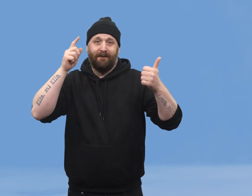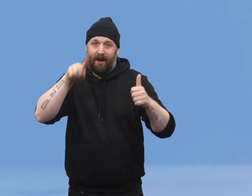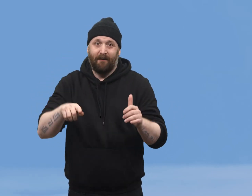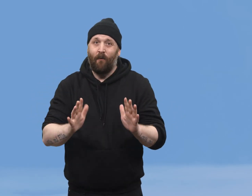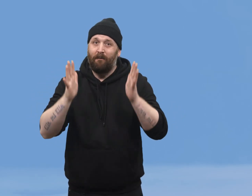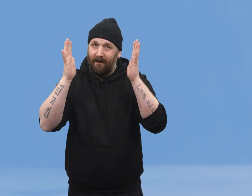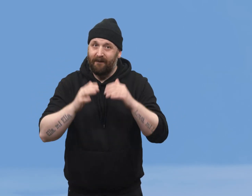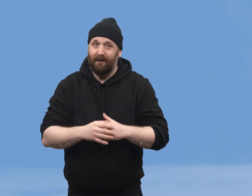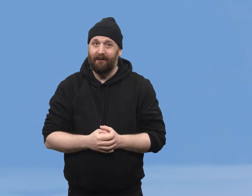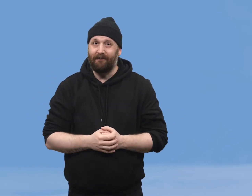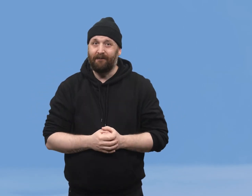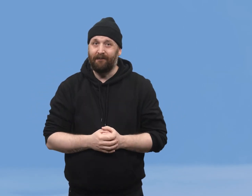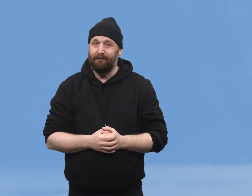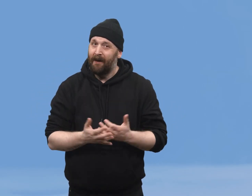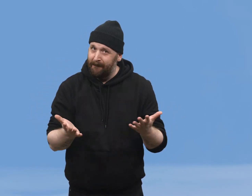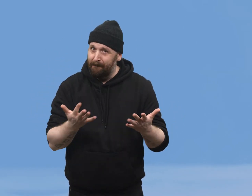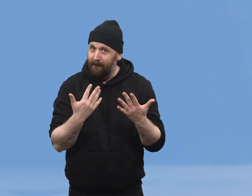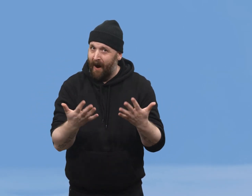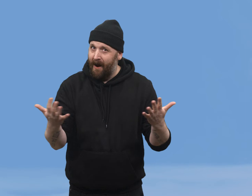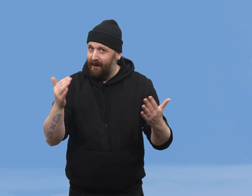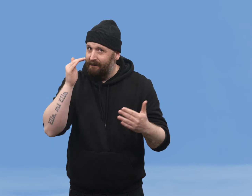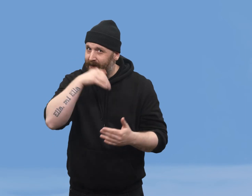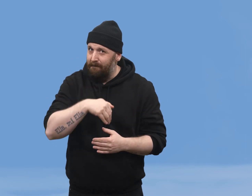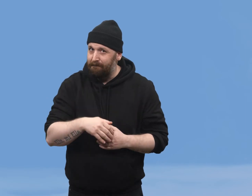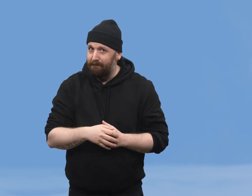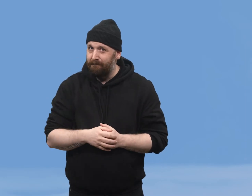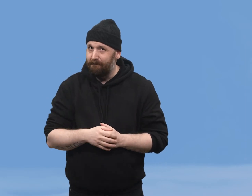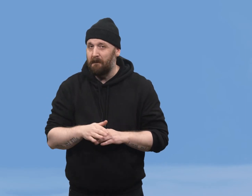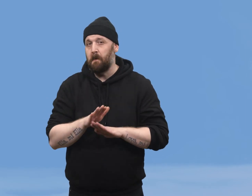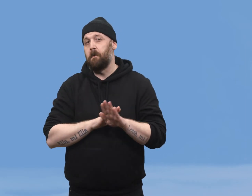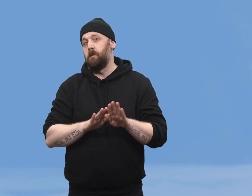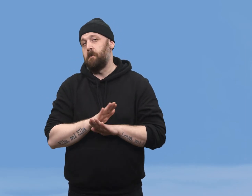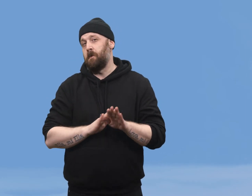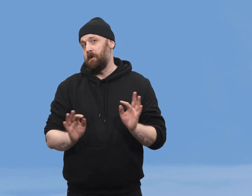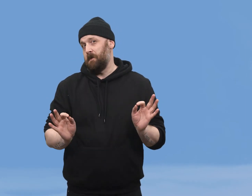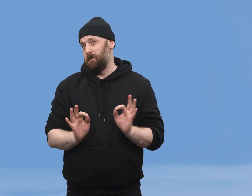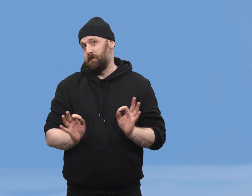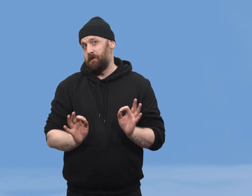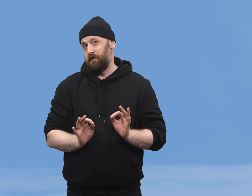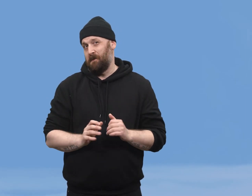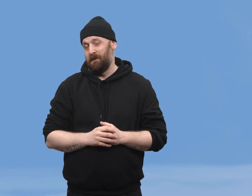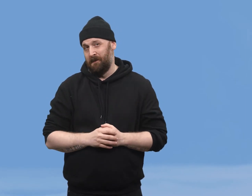Mange skammer seg og later som om ingenting har skjedd.